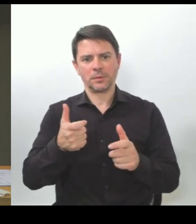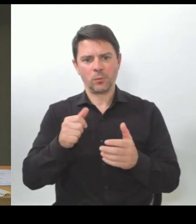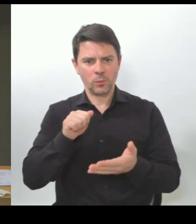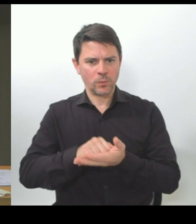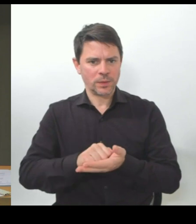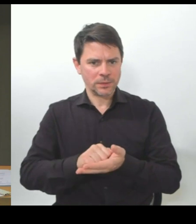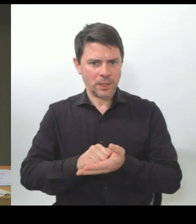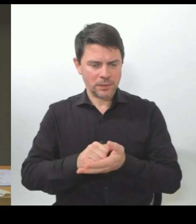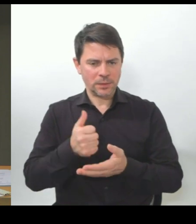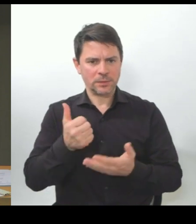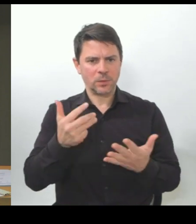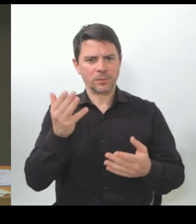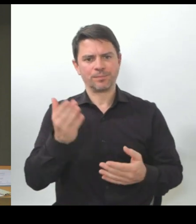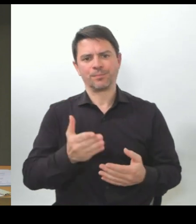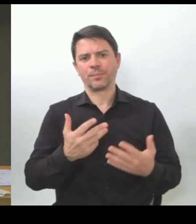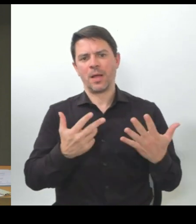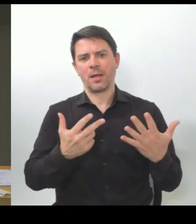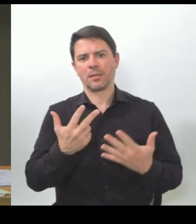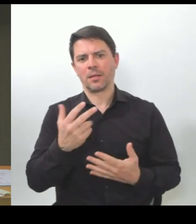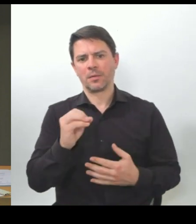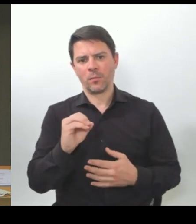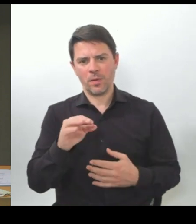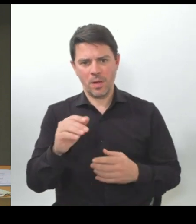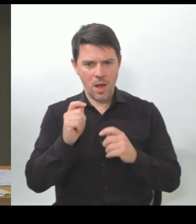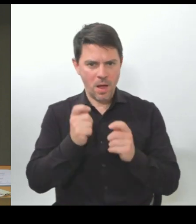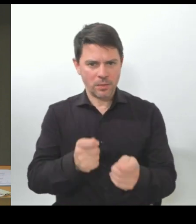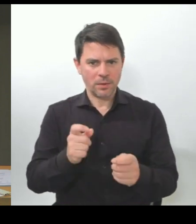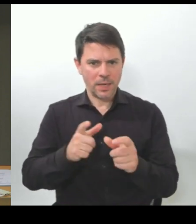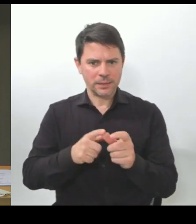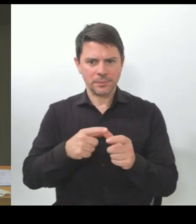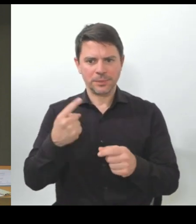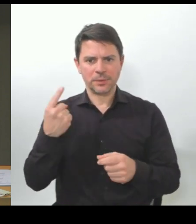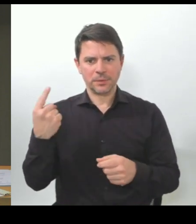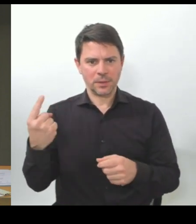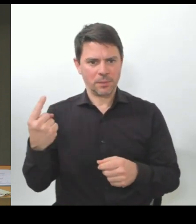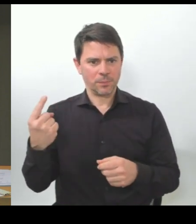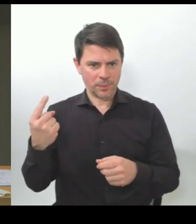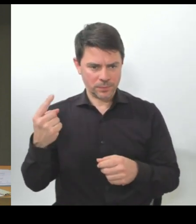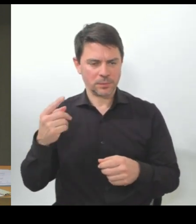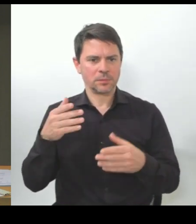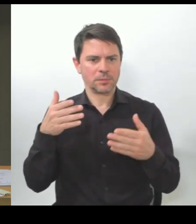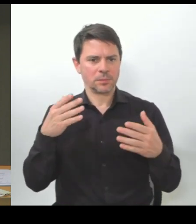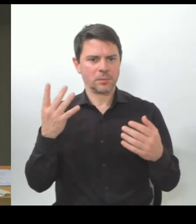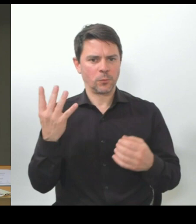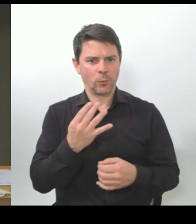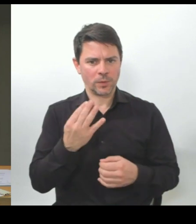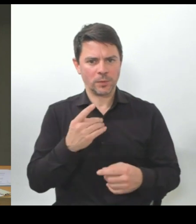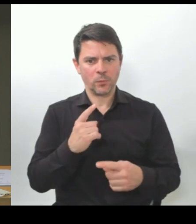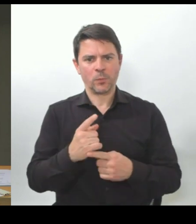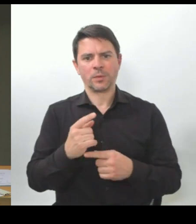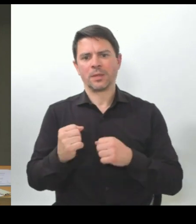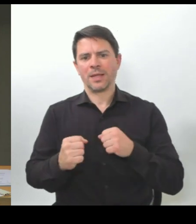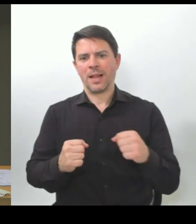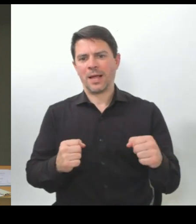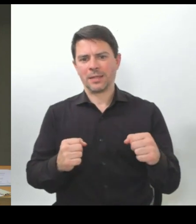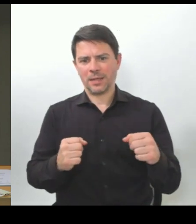Enthaltung der Fraktion der CDU und der AfD Fraktion die Annahme. Wer einen Gesetzesantrag gemäß der Beschlussempfehlung auf